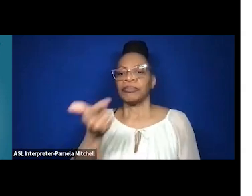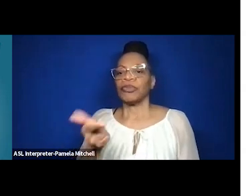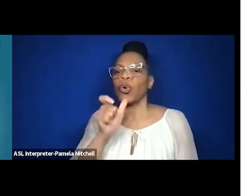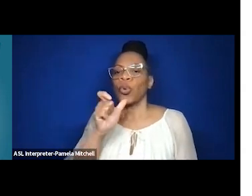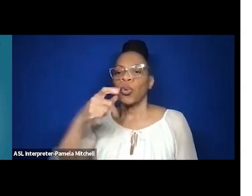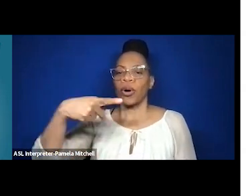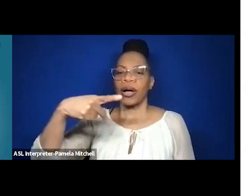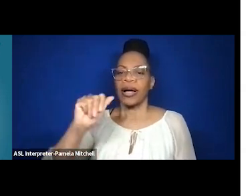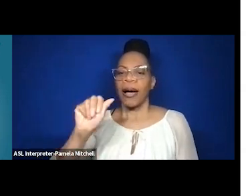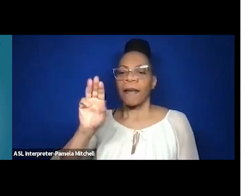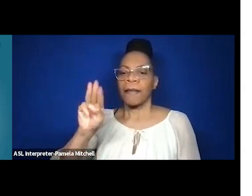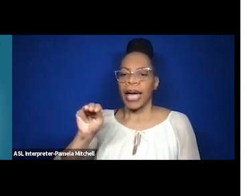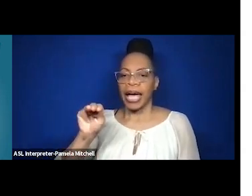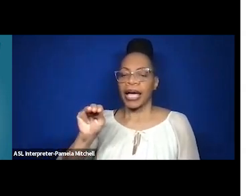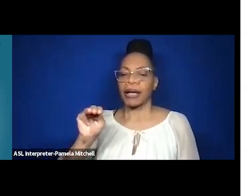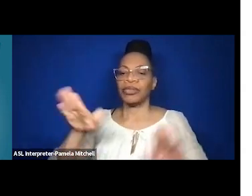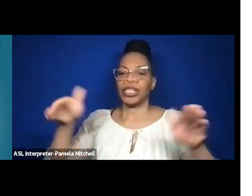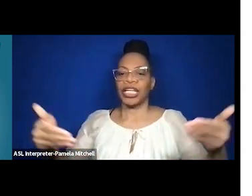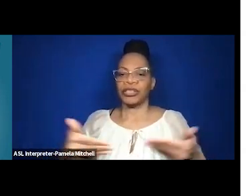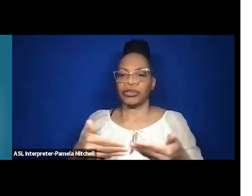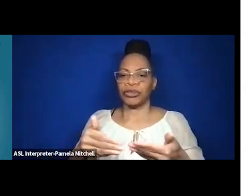para presentar a Jarita y escucharemos de la SSA.